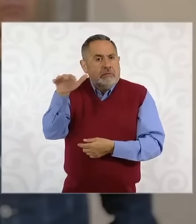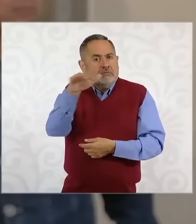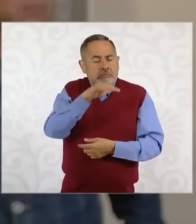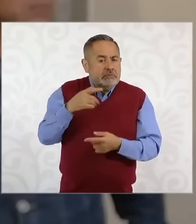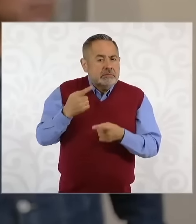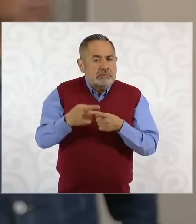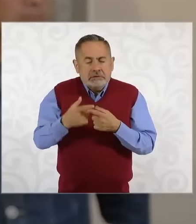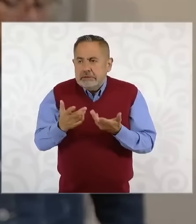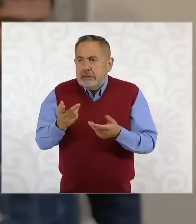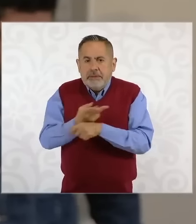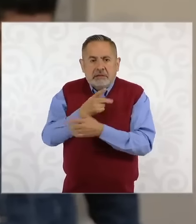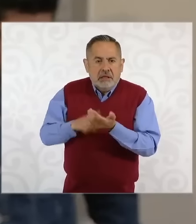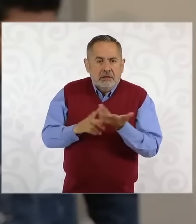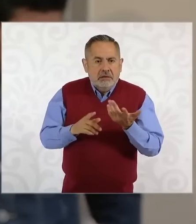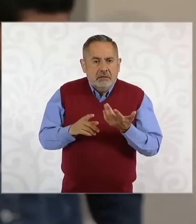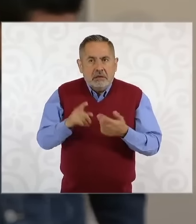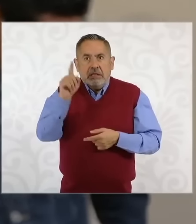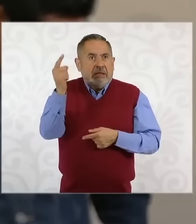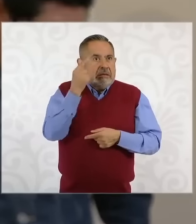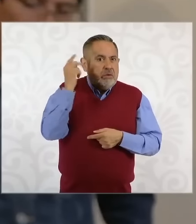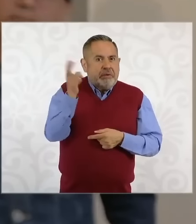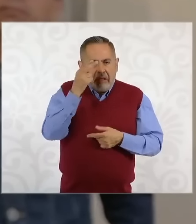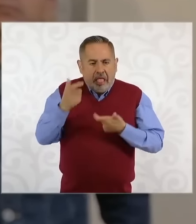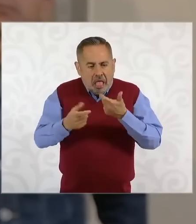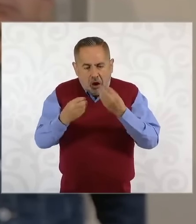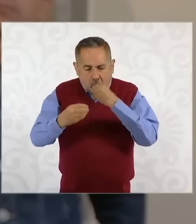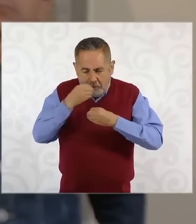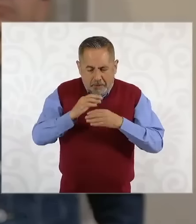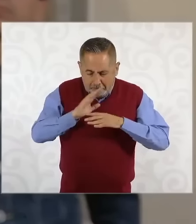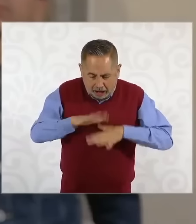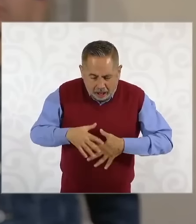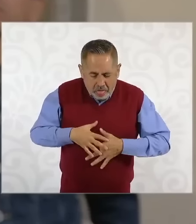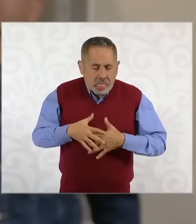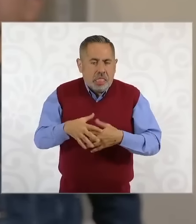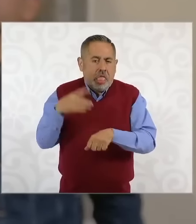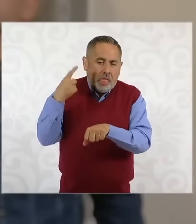los platos rotos por todo lo que consumimos, pues es el estado cuando llegan los pacientes